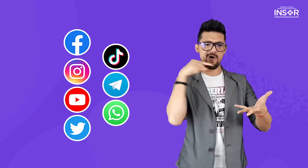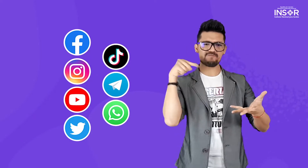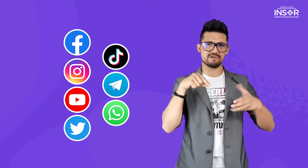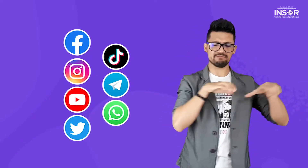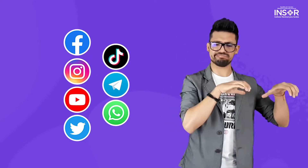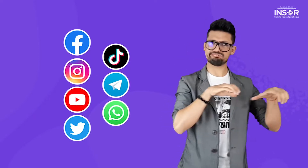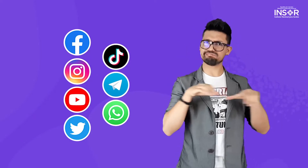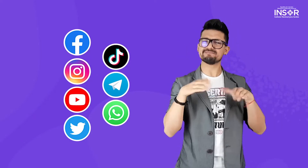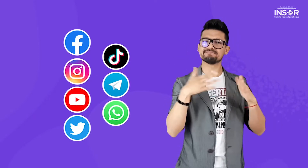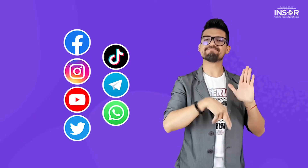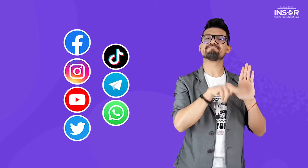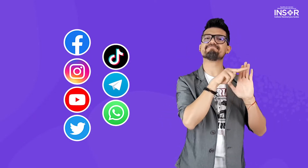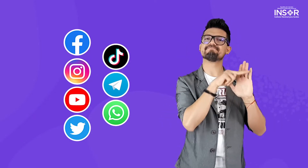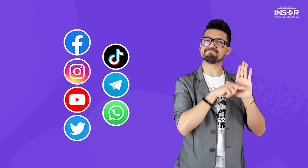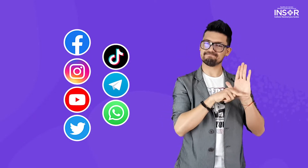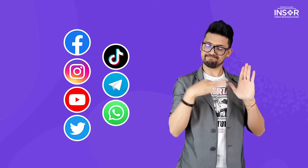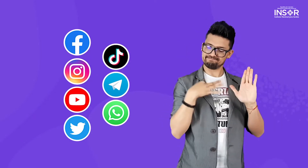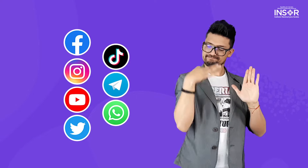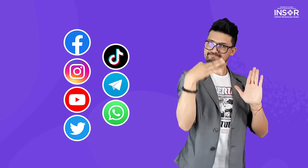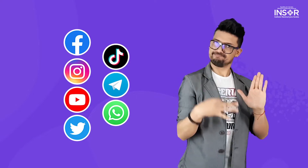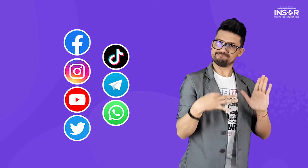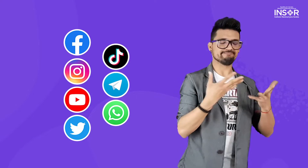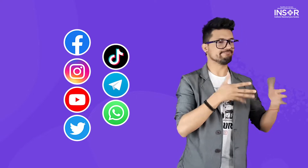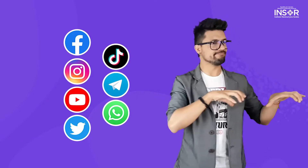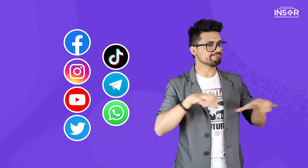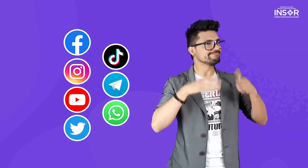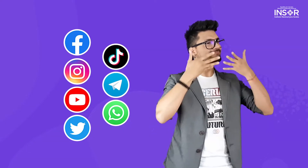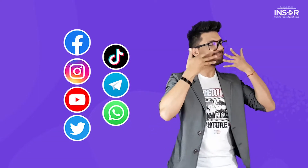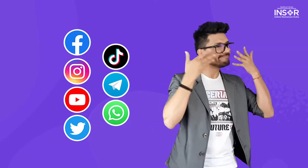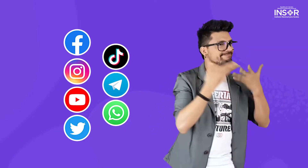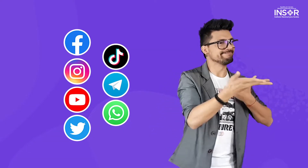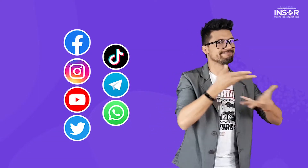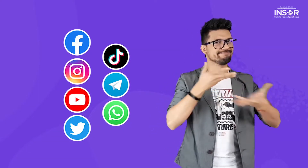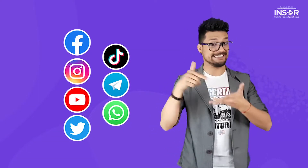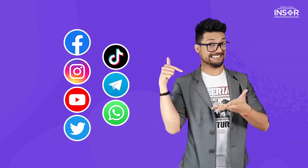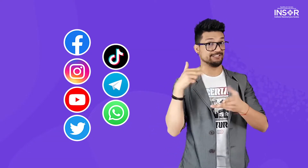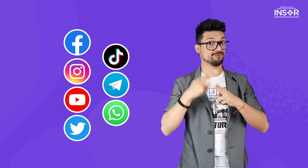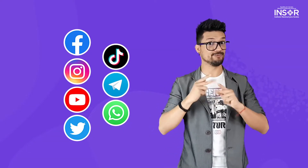algunas normas de comportamiento en internet que permiten generar un espacio de comunicación agradable,